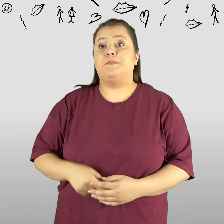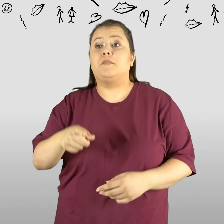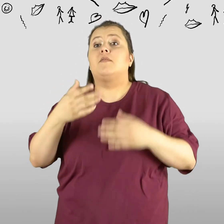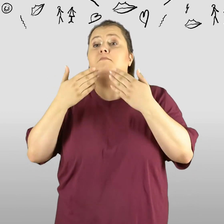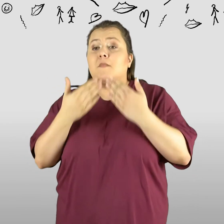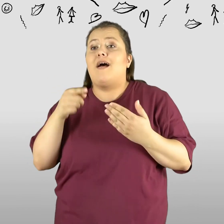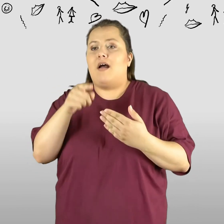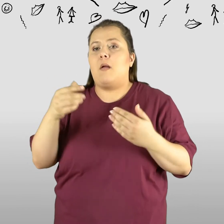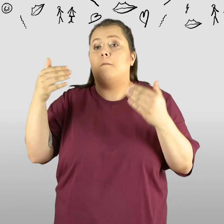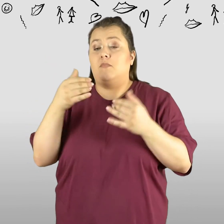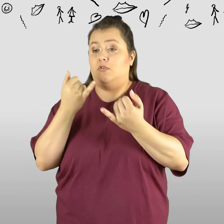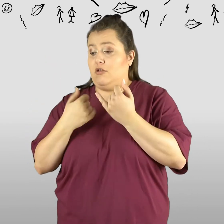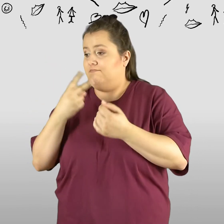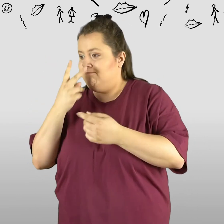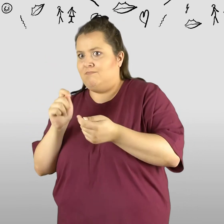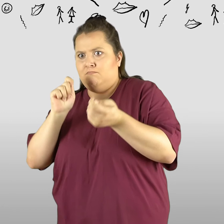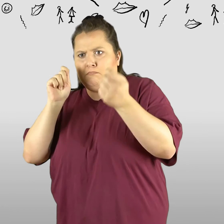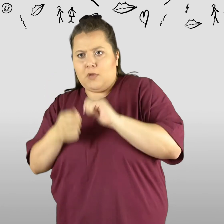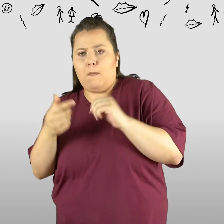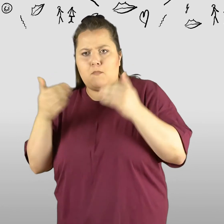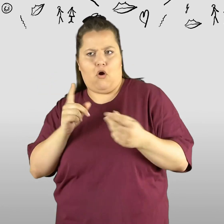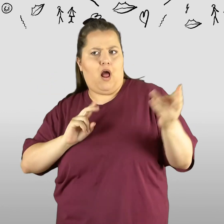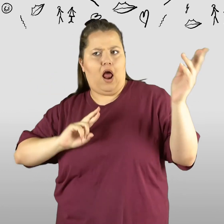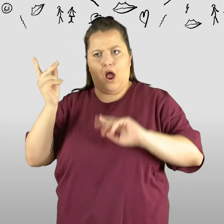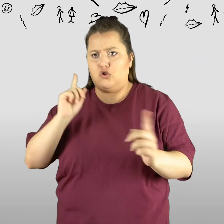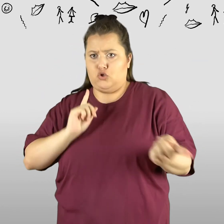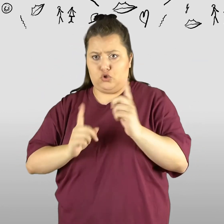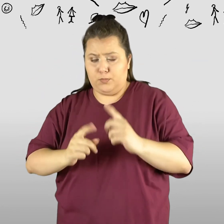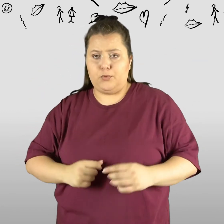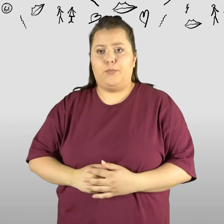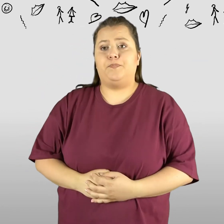Pozwalają szybko zareagować, gdy pojawi się zmiana, która może być groźna.